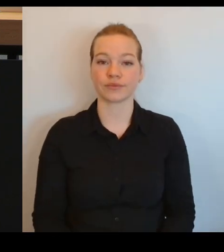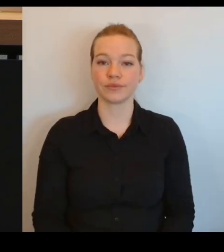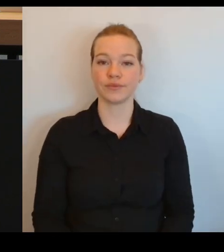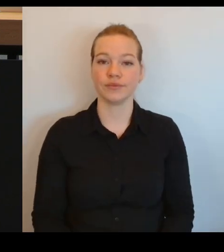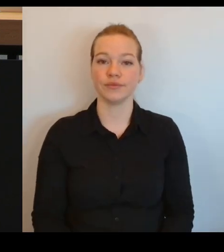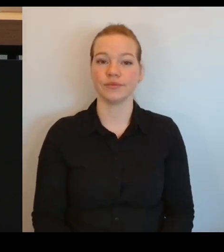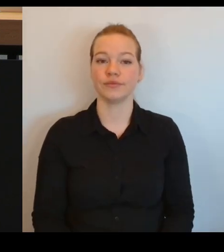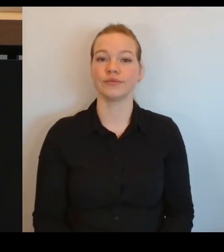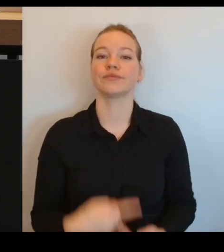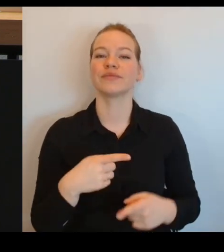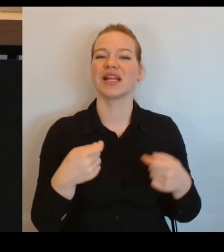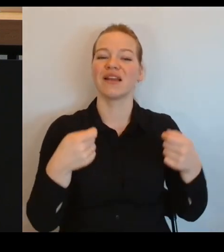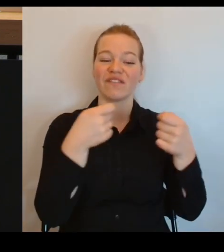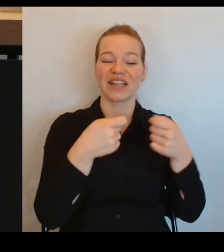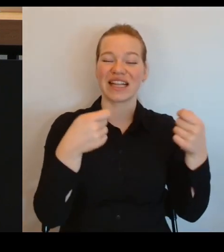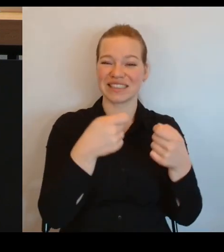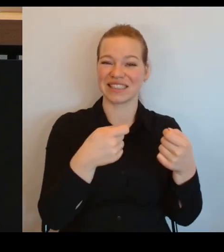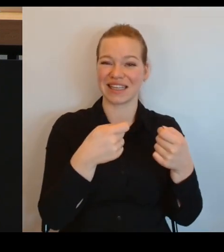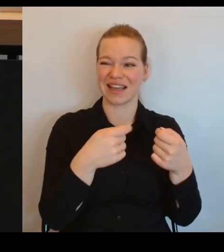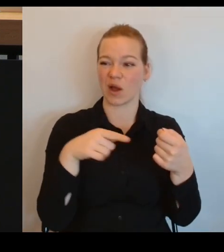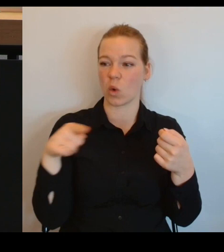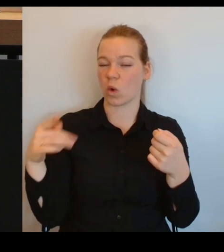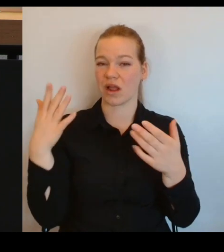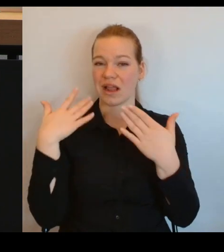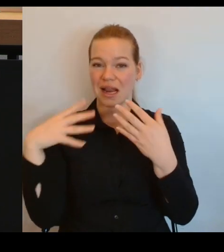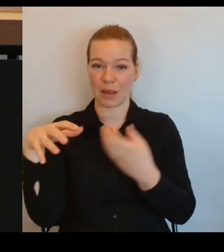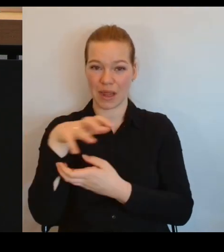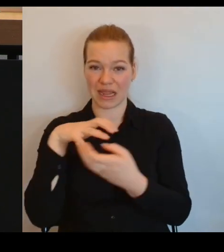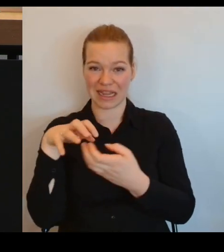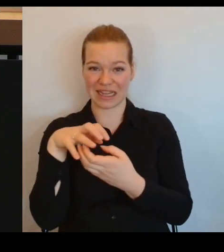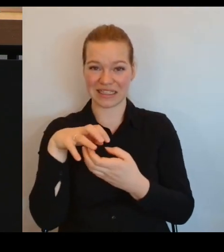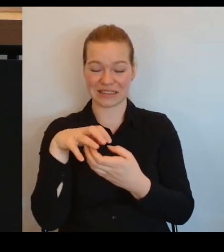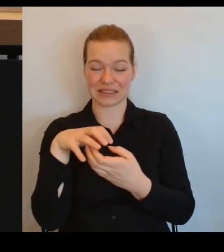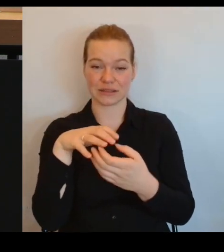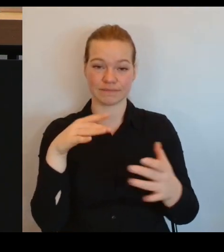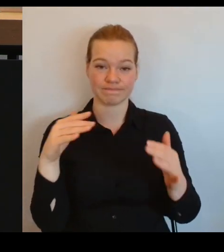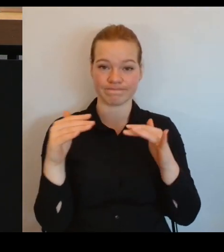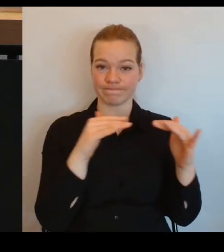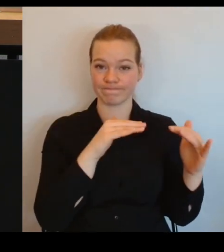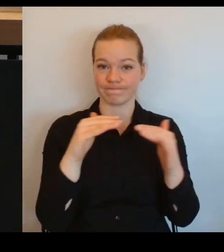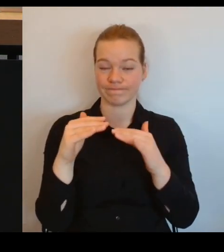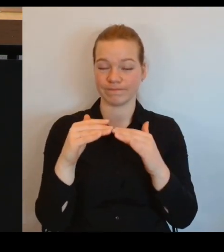erforderlich halten, aus den zur Verfügung stehenden Haushaltsmitteln eben nicht zu finanzieren ist. Sonst hätte man das